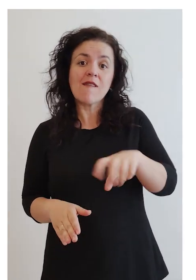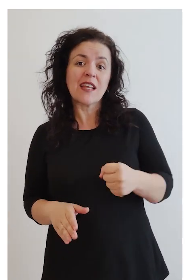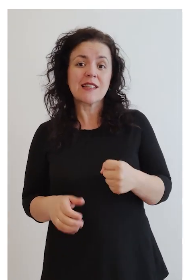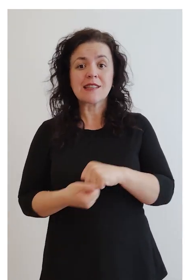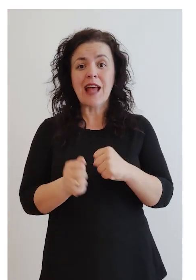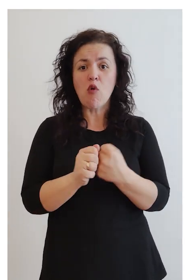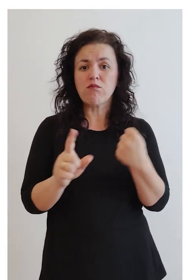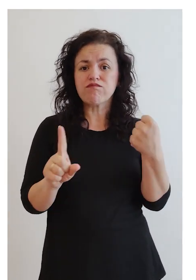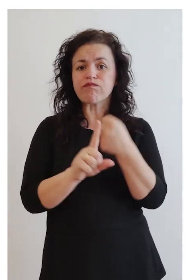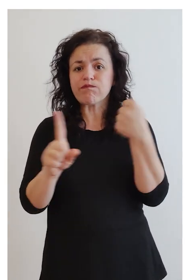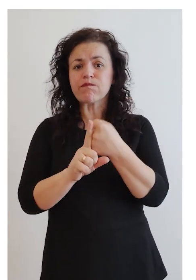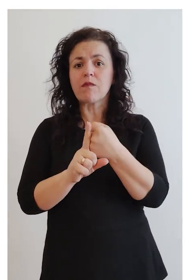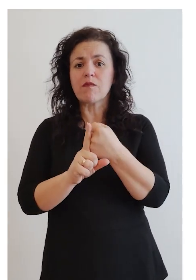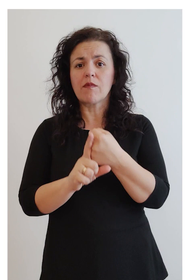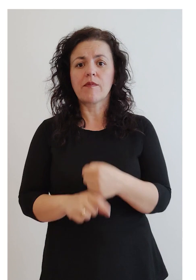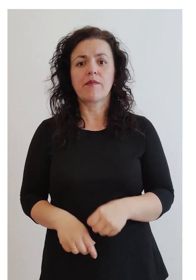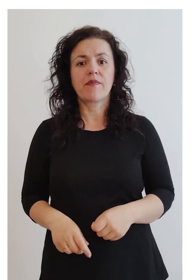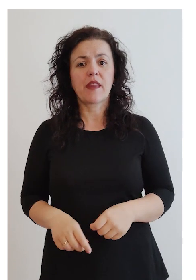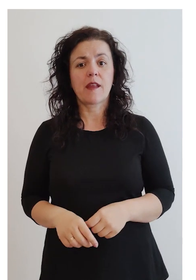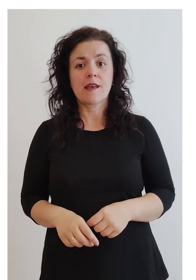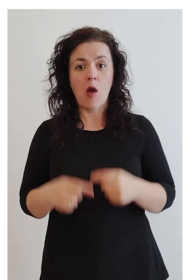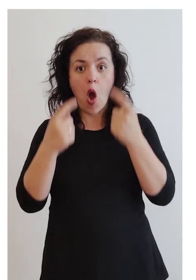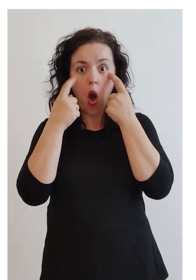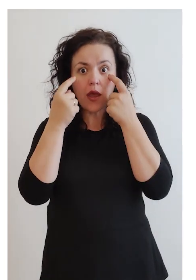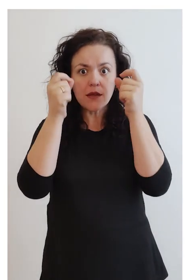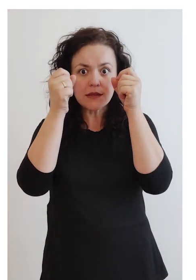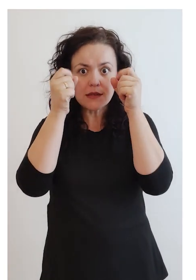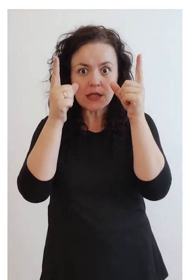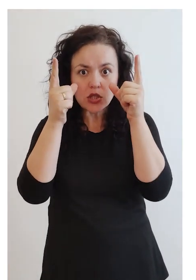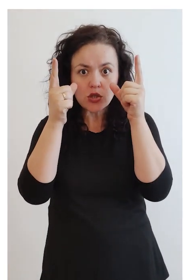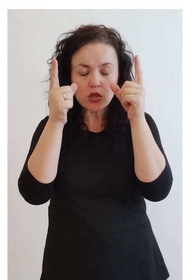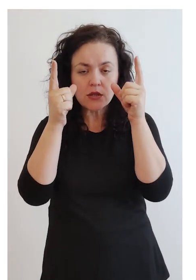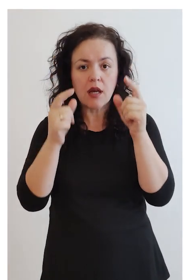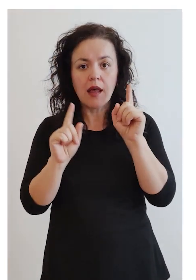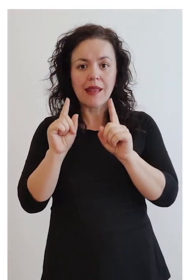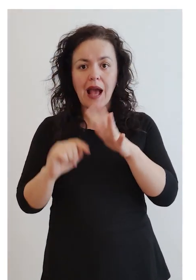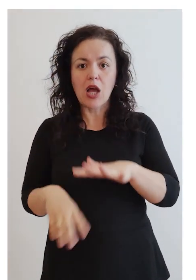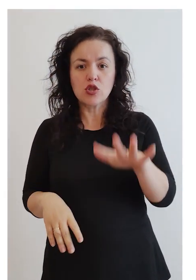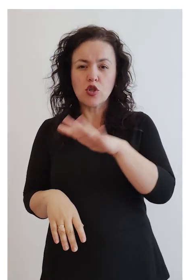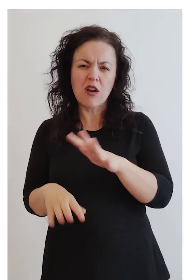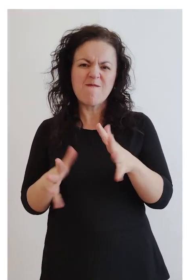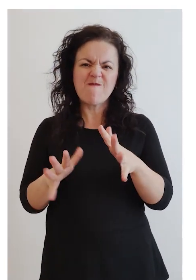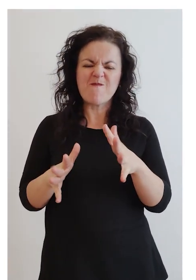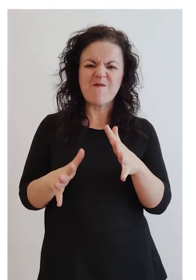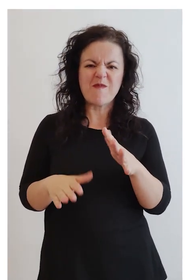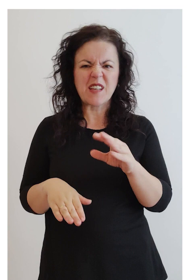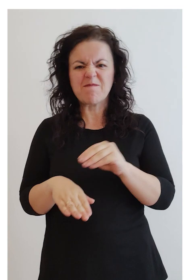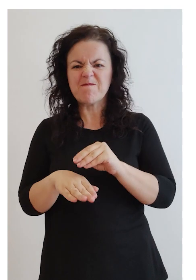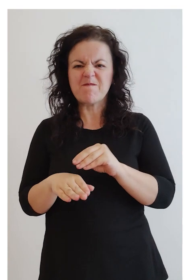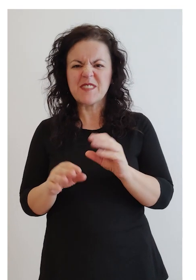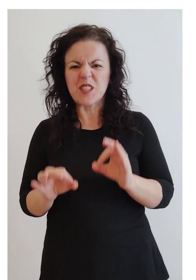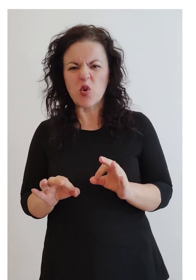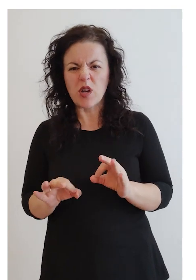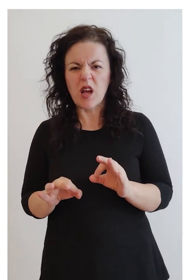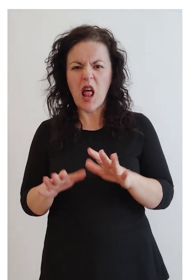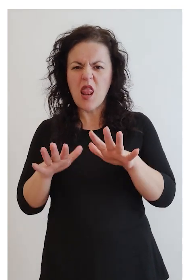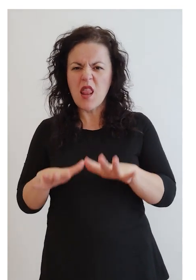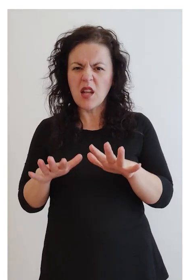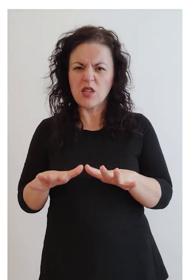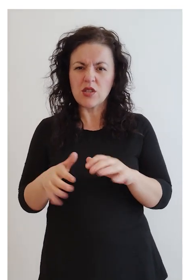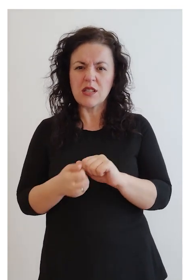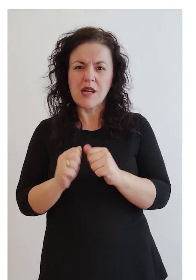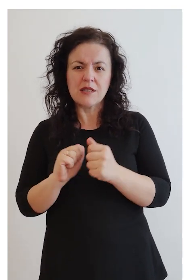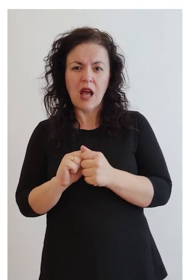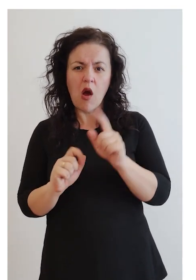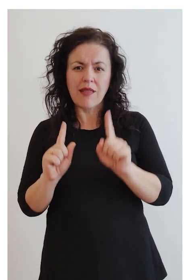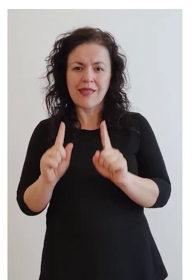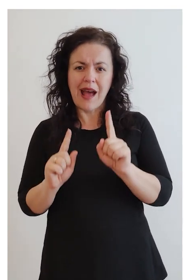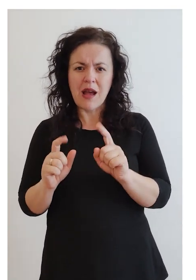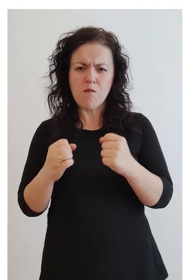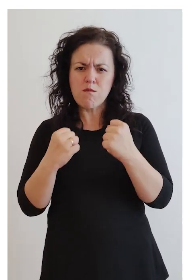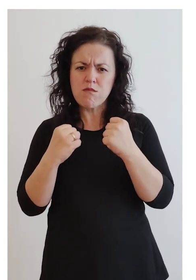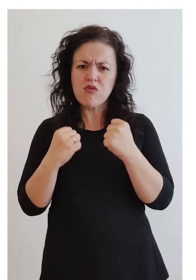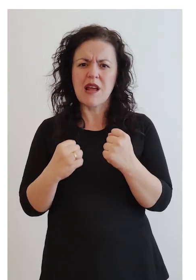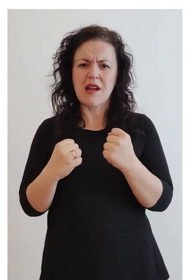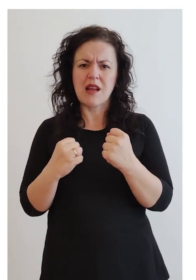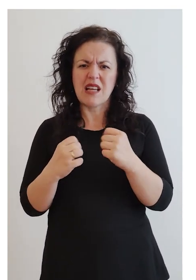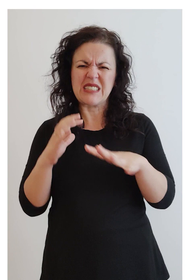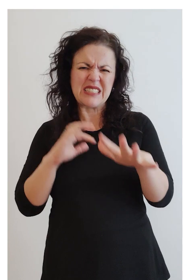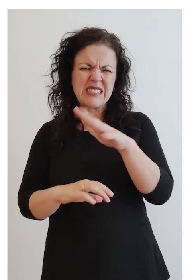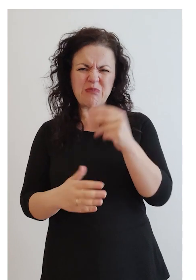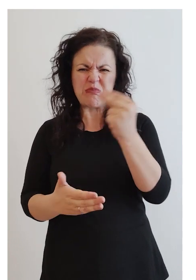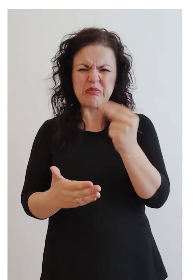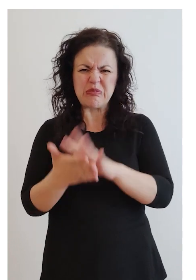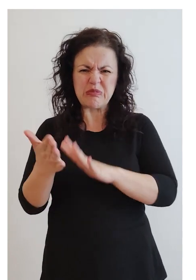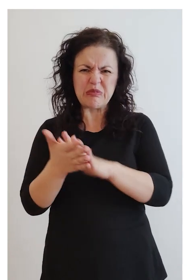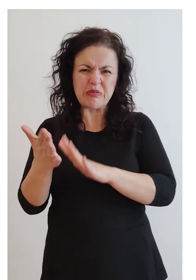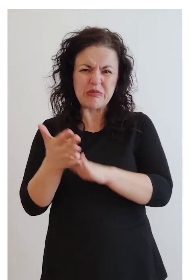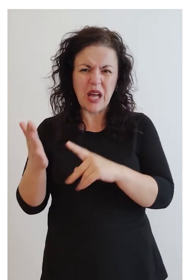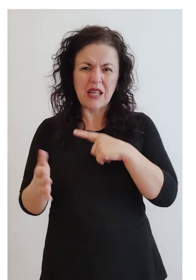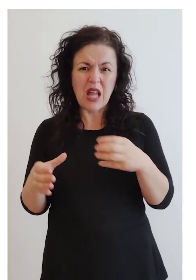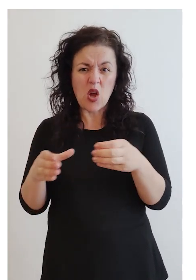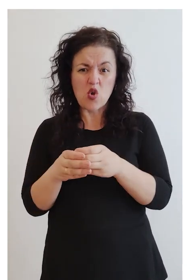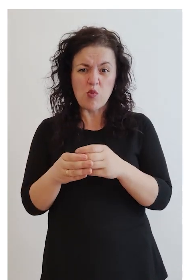Dacă zona pare nesigură, este liniștită sau dacă este puternic, vandalizată și există grupuri de tineri care stau în jur, evitați riscurile inutile și îndepărtați-vă!